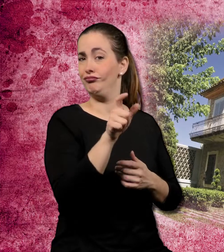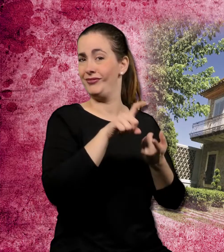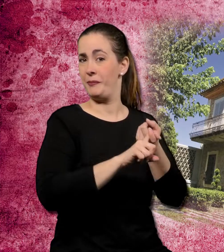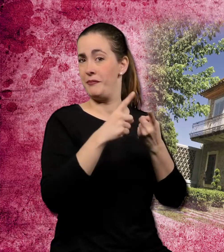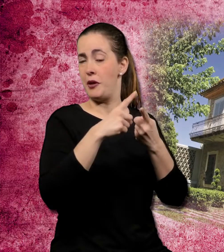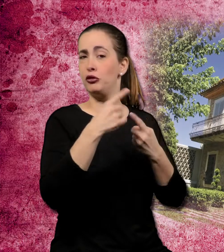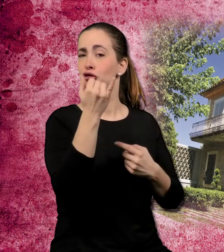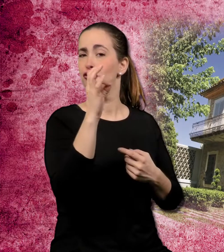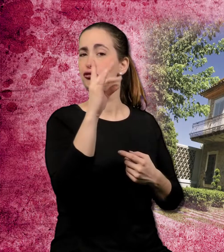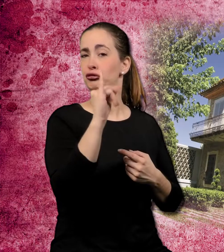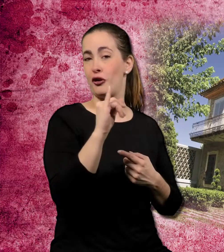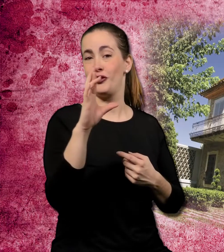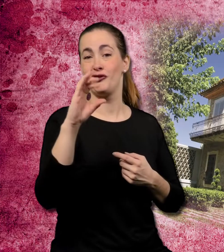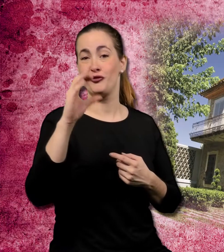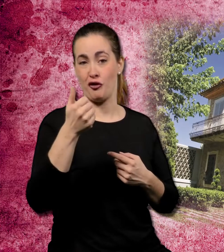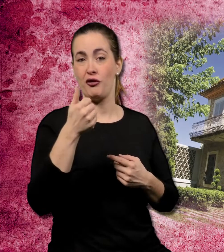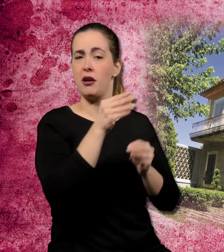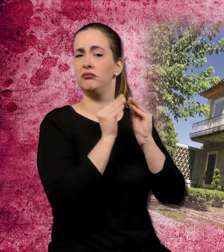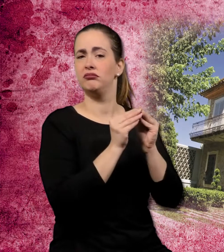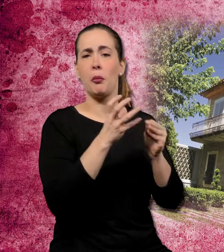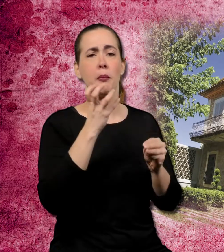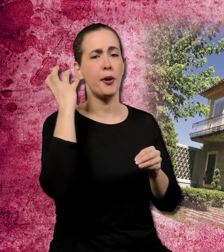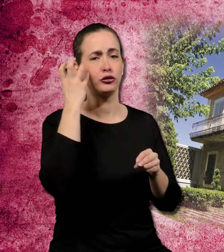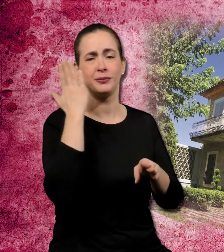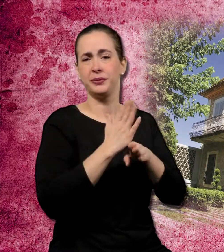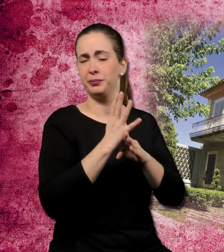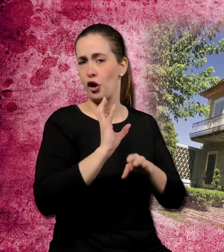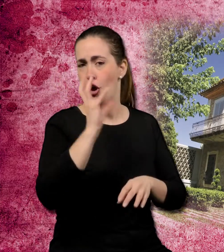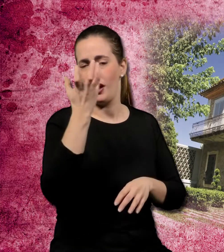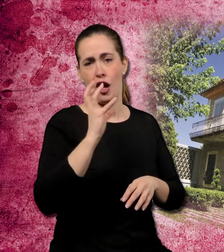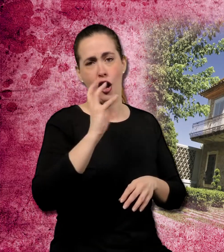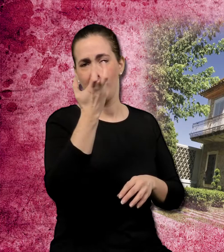Les postres de Jordi Roca són realment originals.